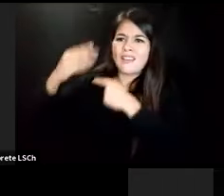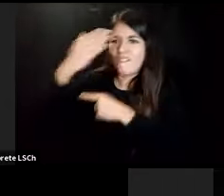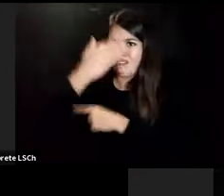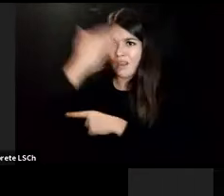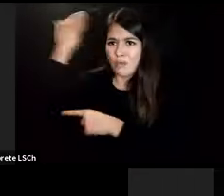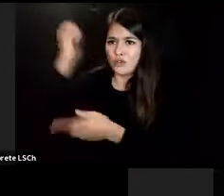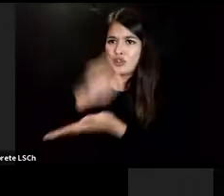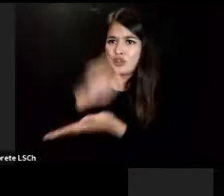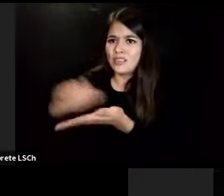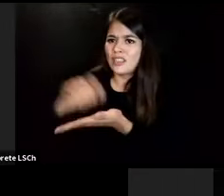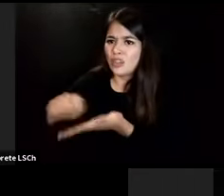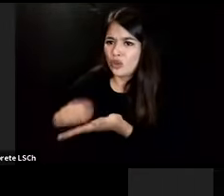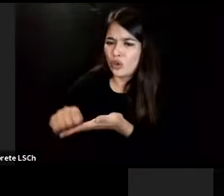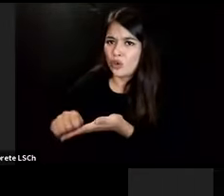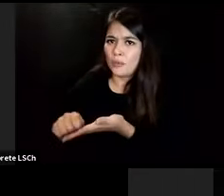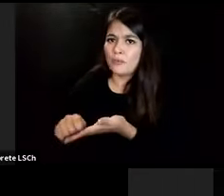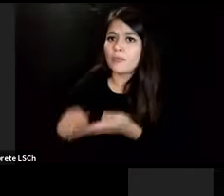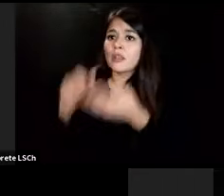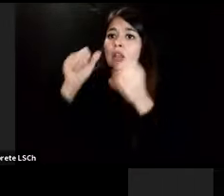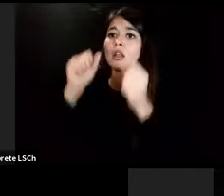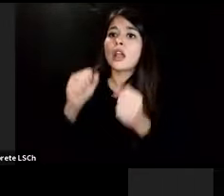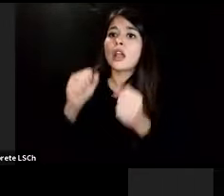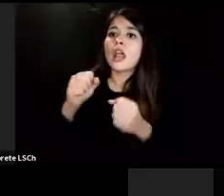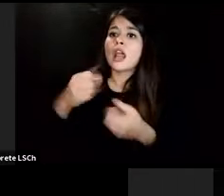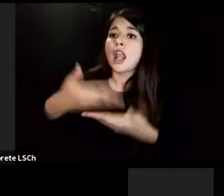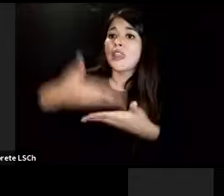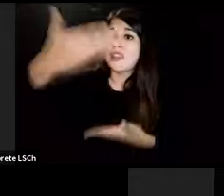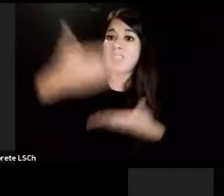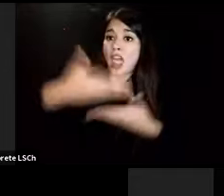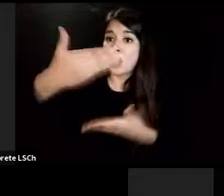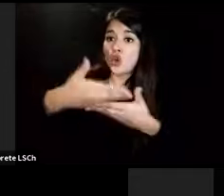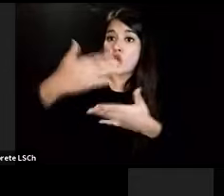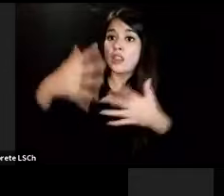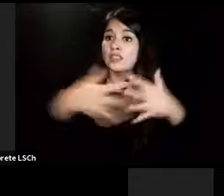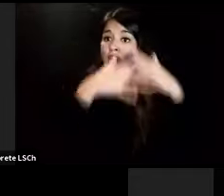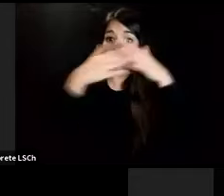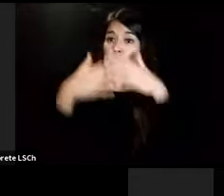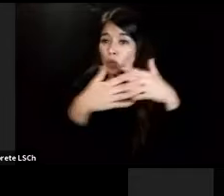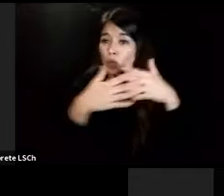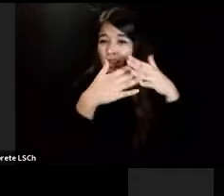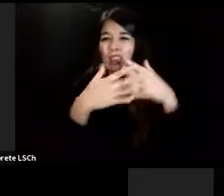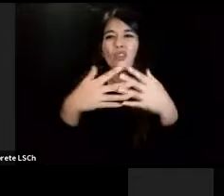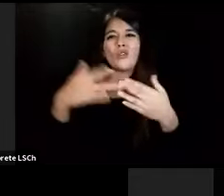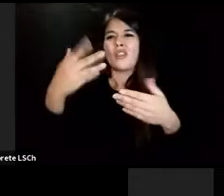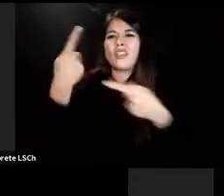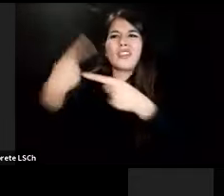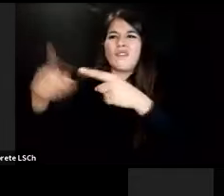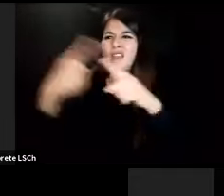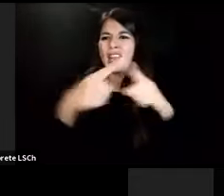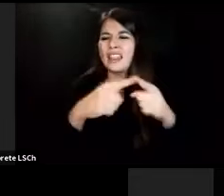puede encontrar en el New York Times o el New York Review of Books en el Guardian, distintos periódicos, secciones de